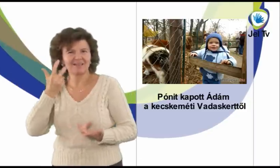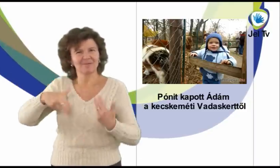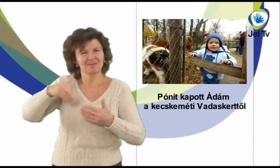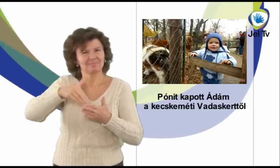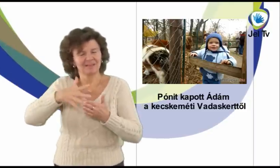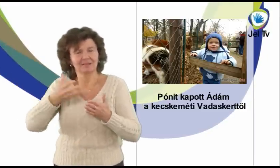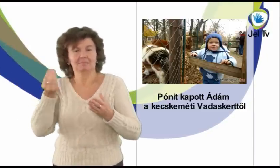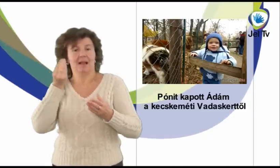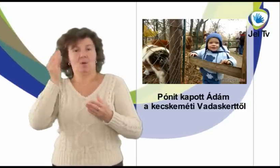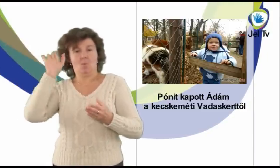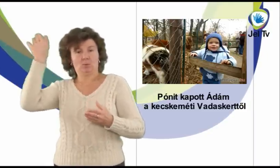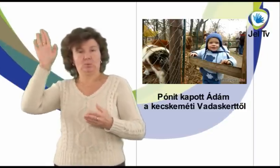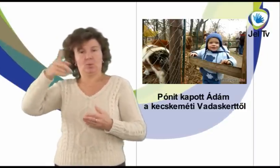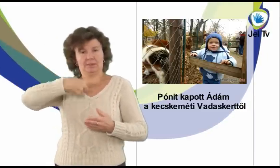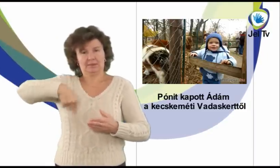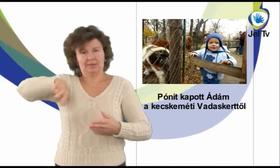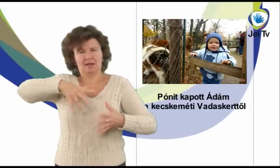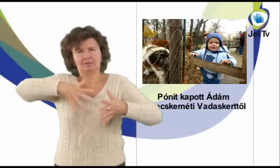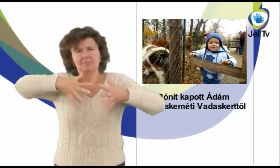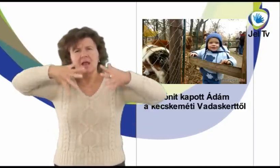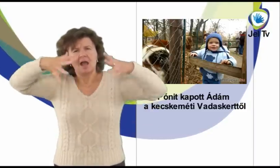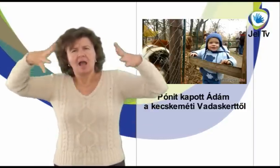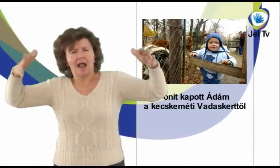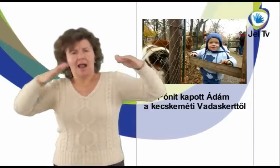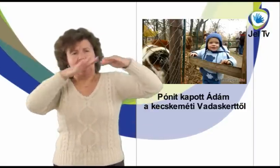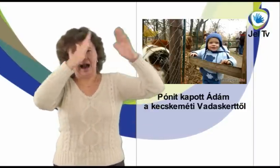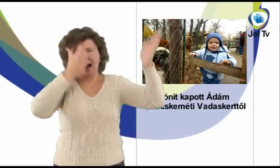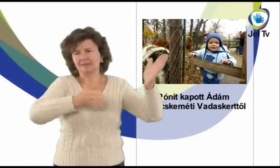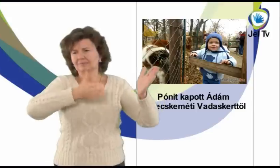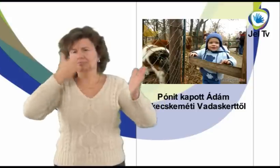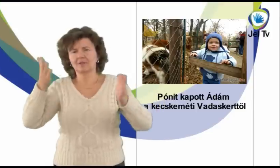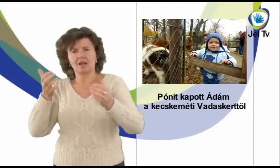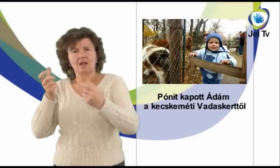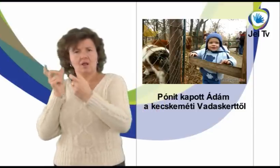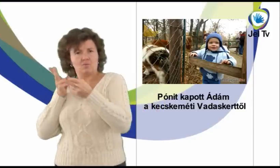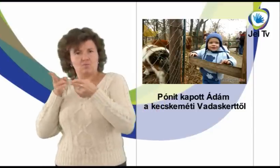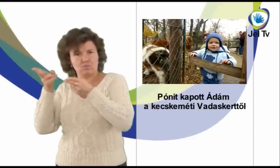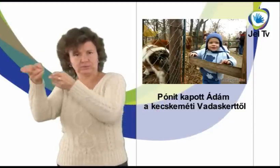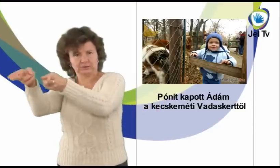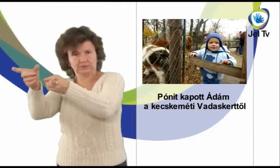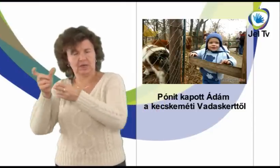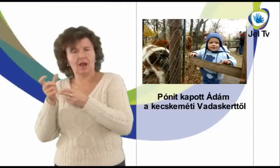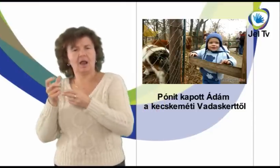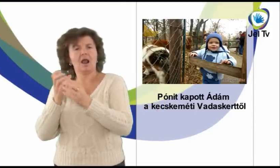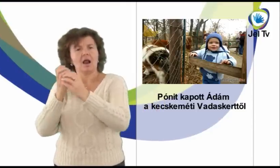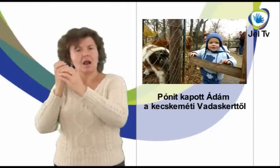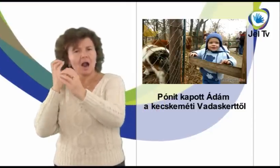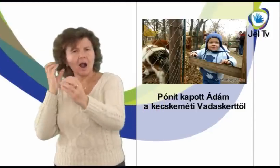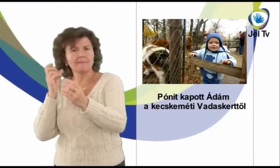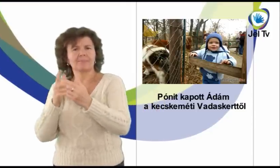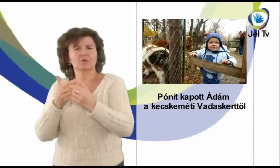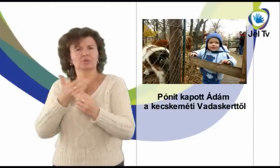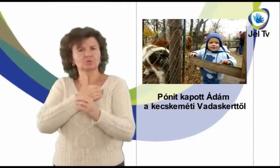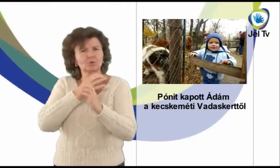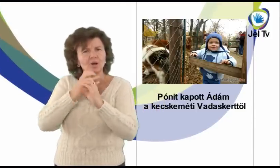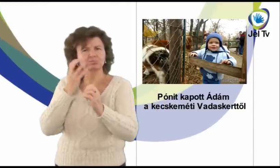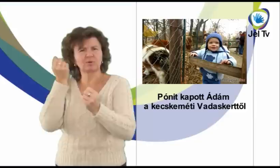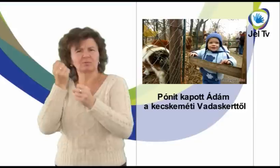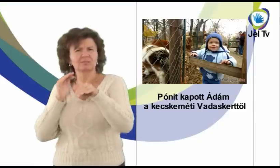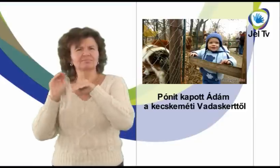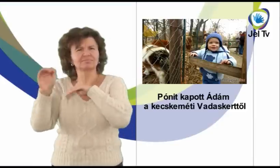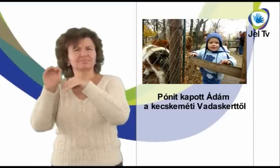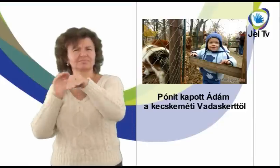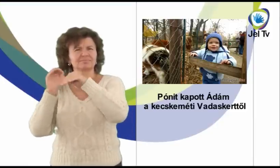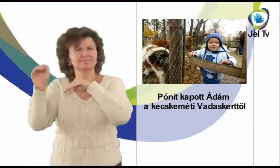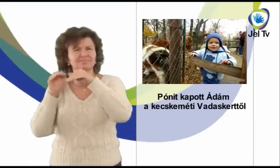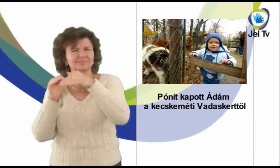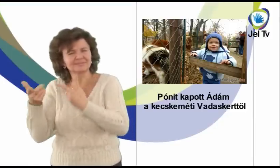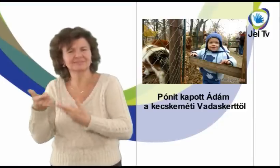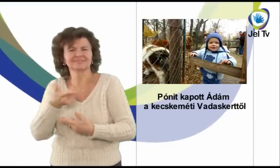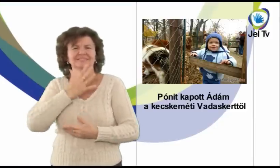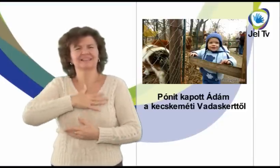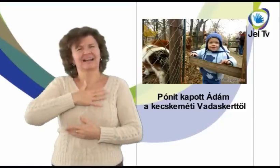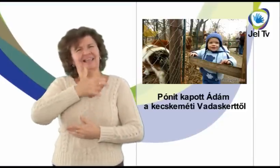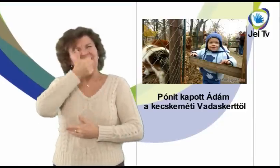A szülők aggódnak, mert a kisfiú még nem hall, viszont hatalmas kertjük van és az utcai fronton nagy a forgalom, ahol kamionok és iskolabuszok is járnak.